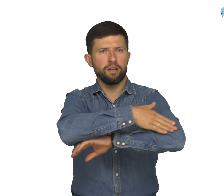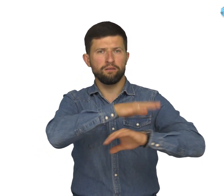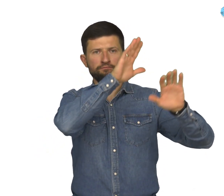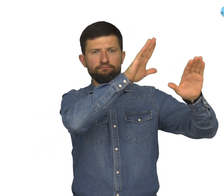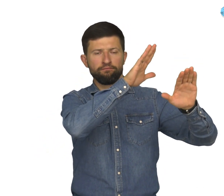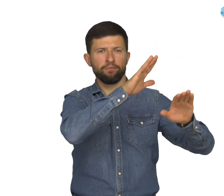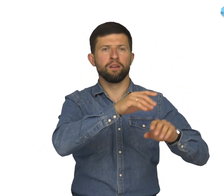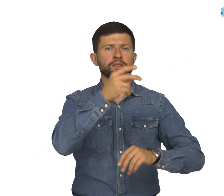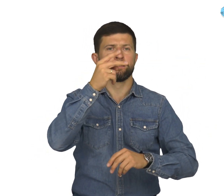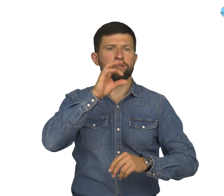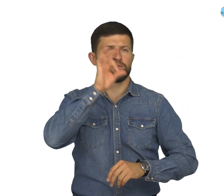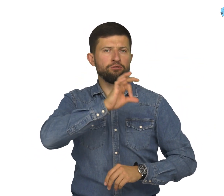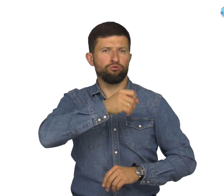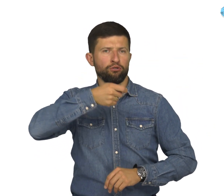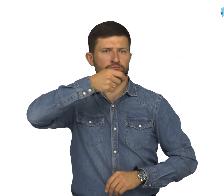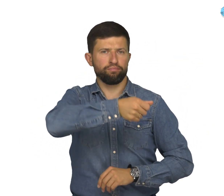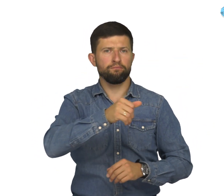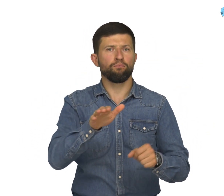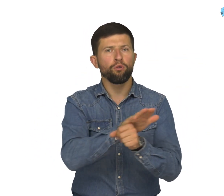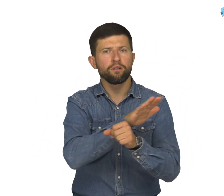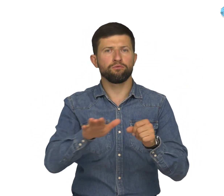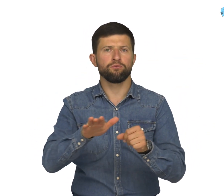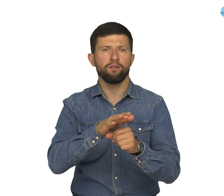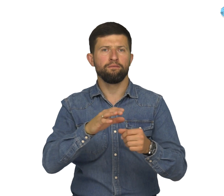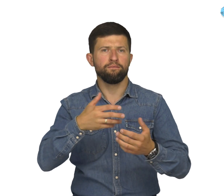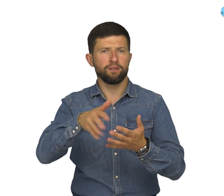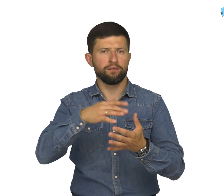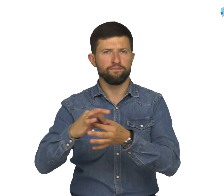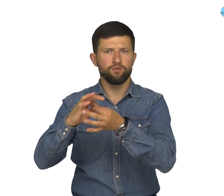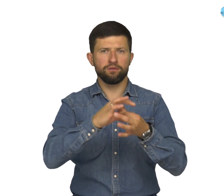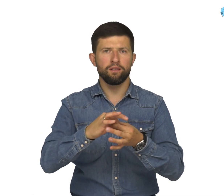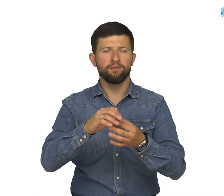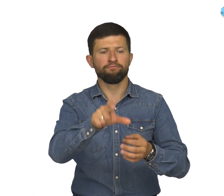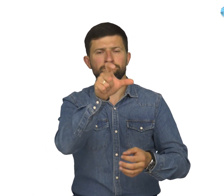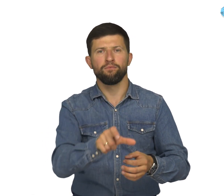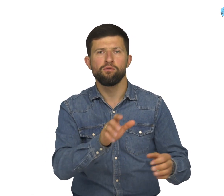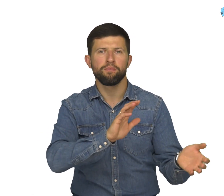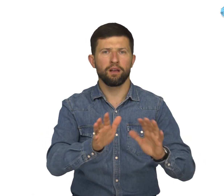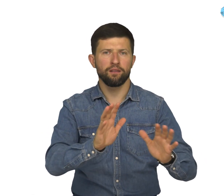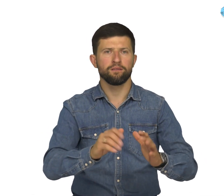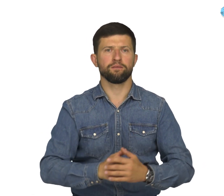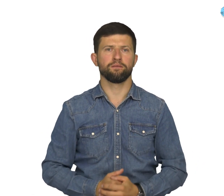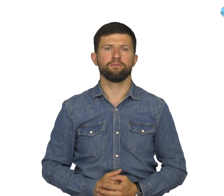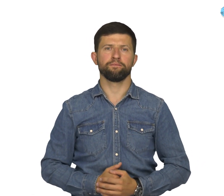za granicą świadczenie na pokrycie wydatków związanych z pielęgnacją tej osoby.